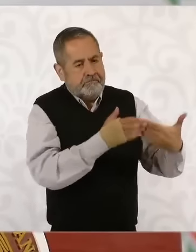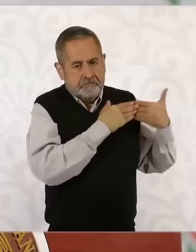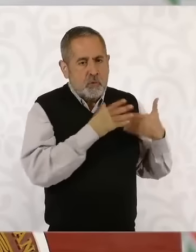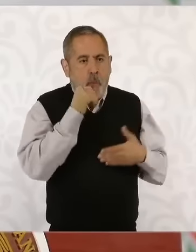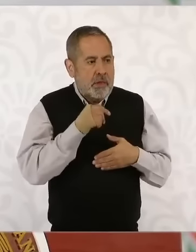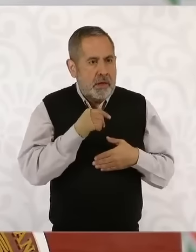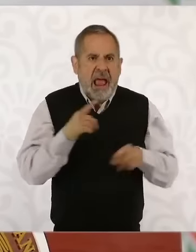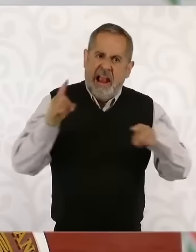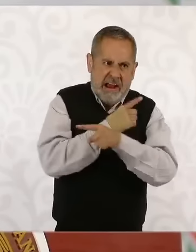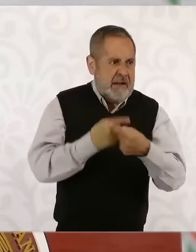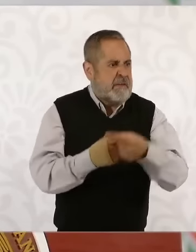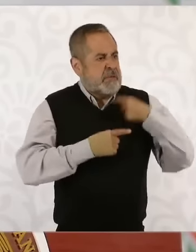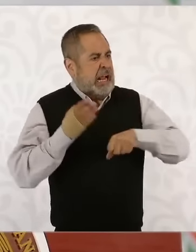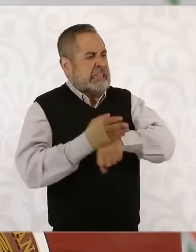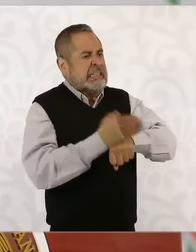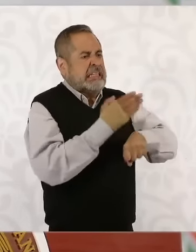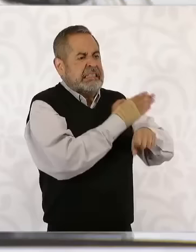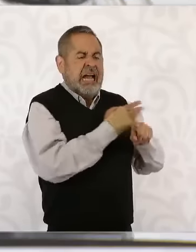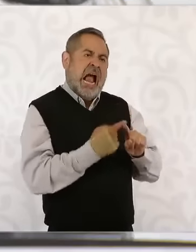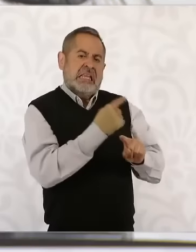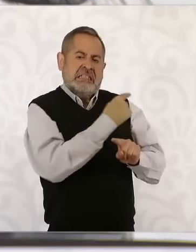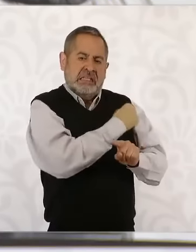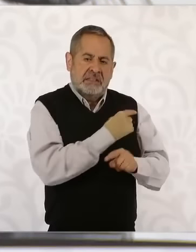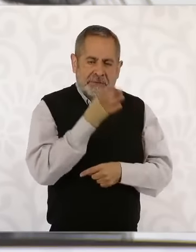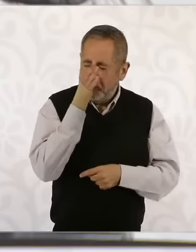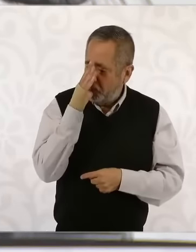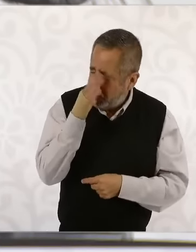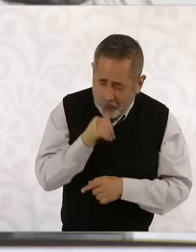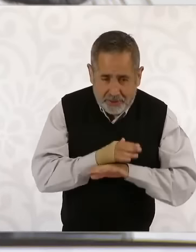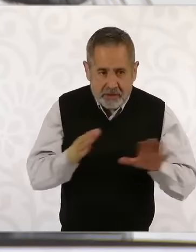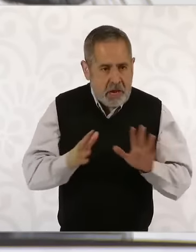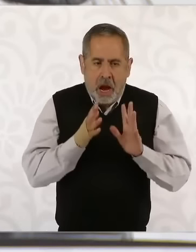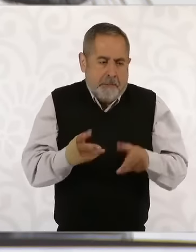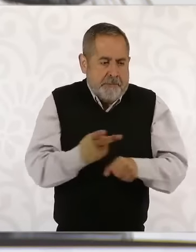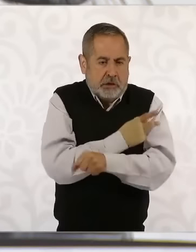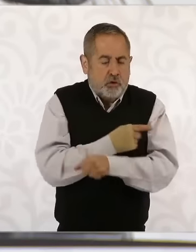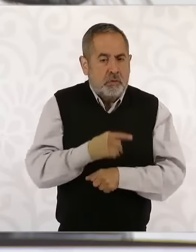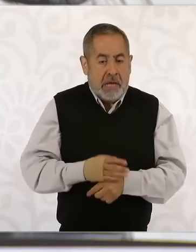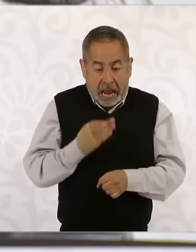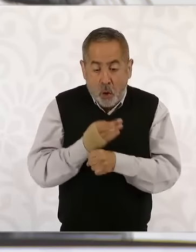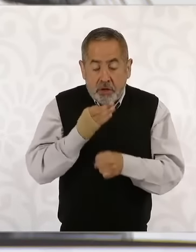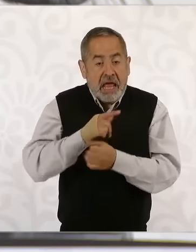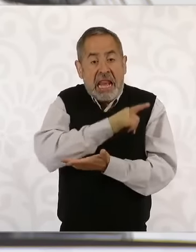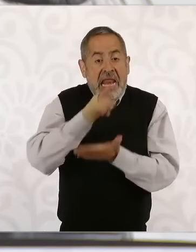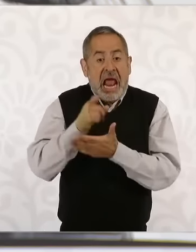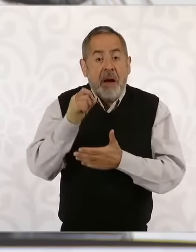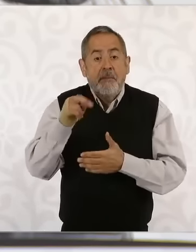se iniciaron los juicios de amparo y se emitieron esas resoluciones. Las reformas a la ley de amparo